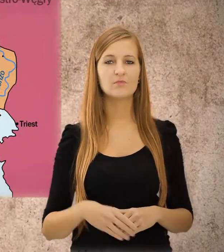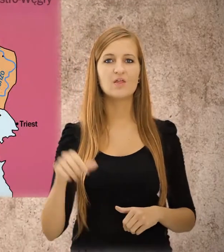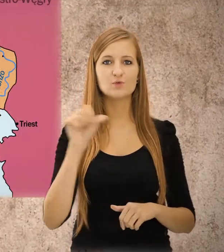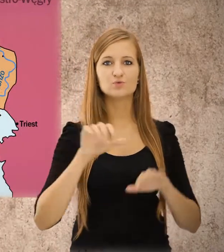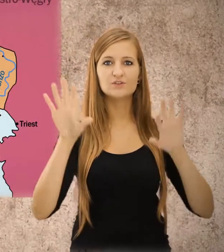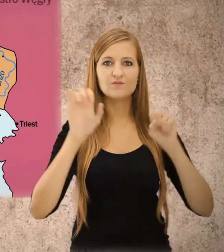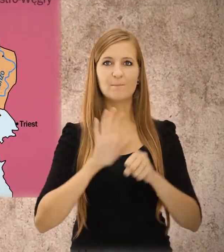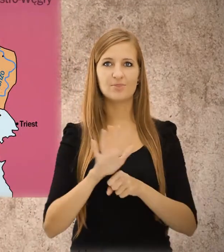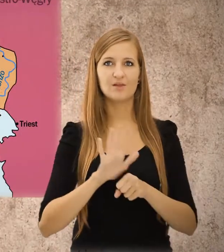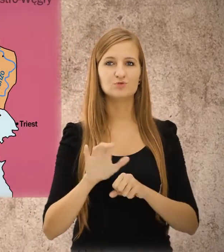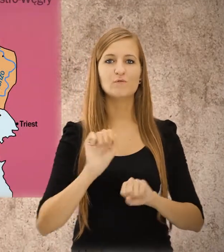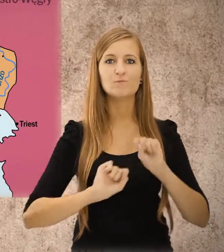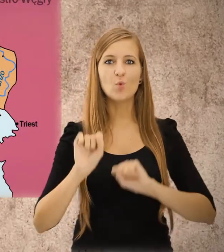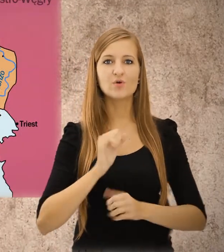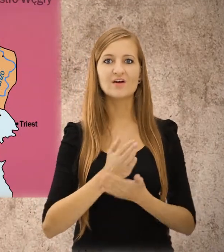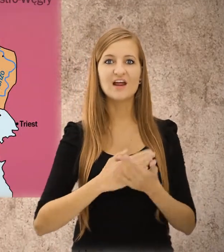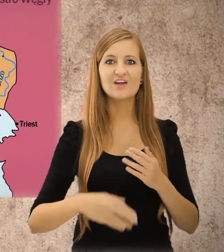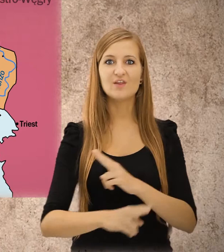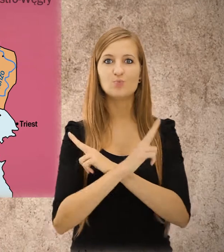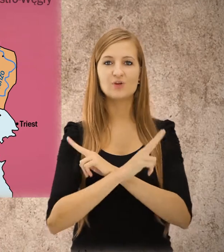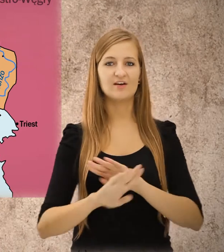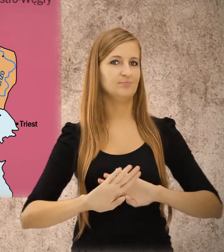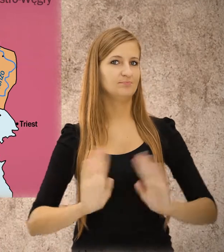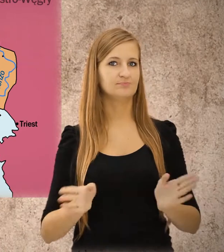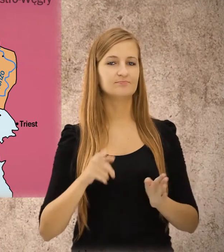W 1915 roku Włochy przestały być neutralne,